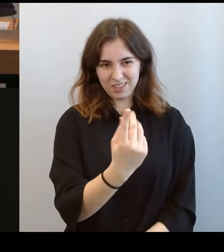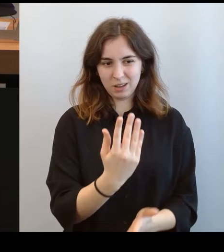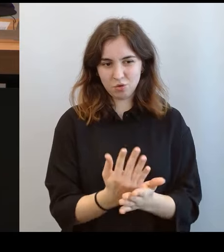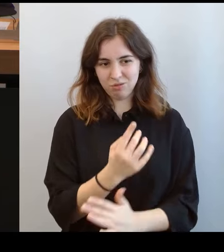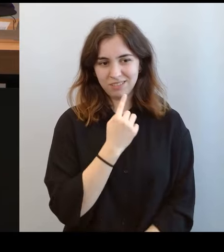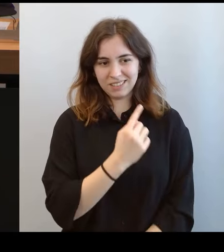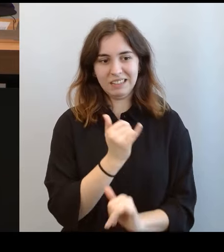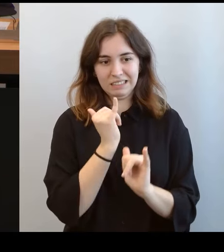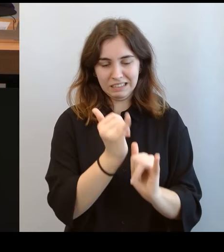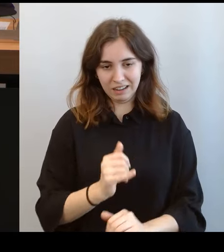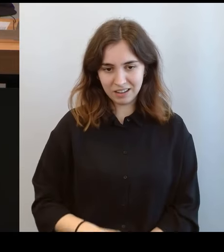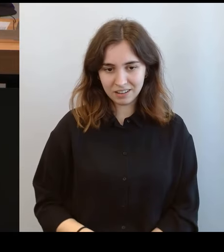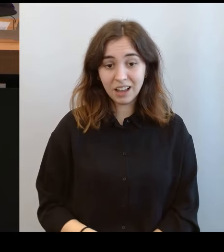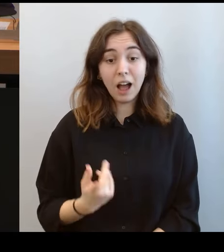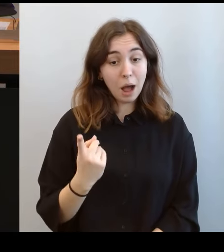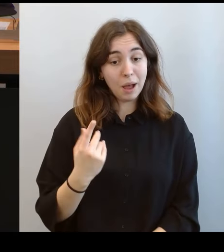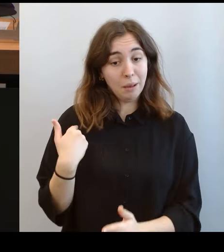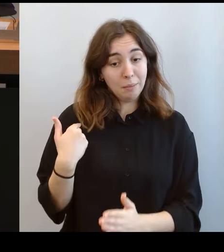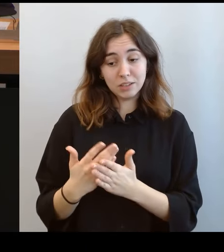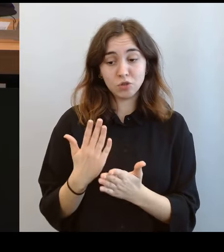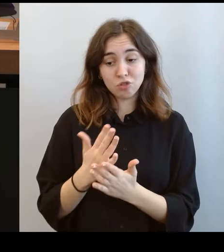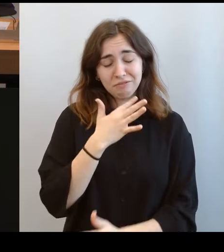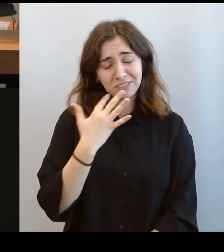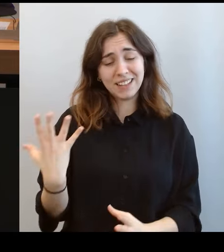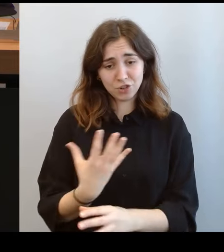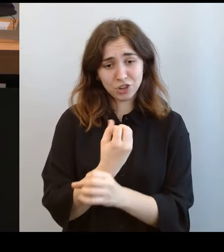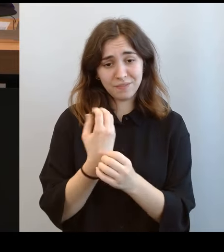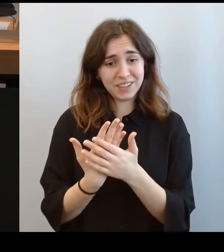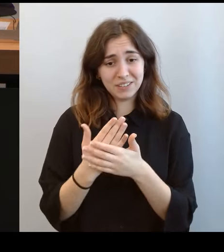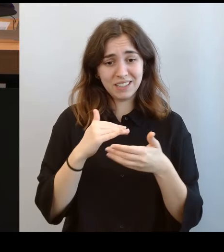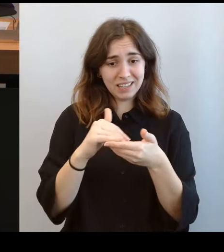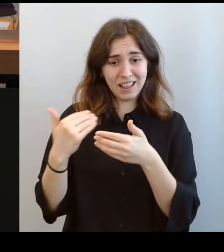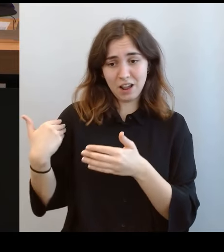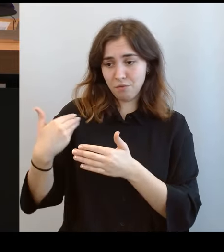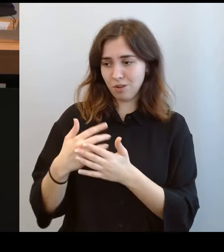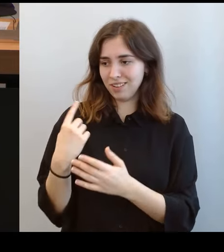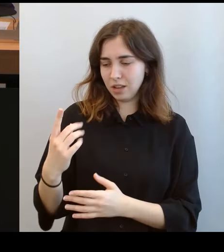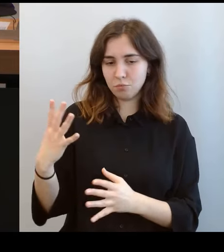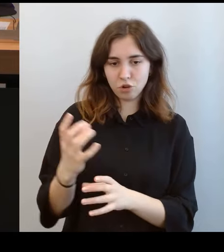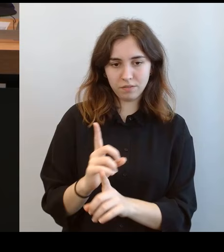Senat nicht geschafft hat. Wir sollten ja erst auch positive Botschaften vermitteln. Das heißt, die Senatsverwaltung für